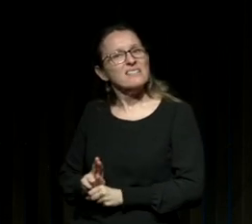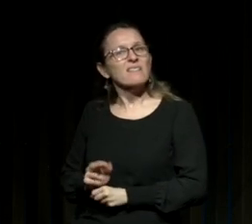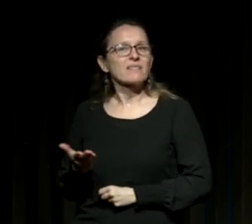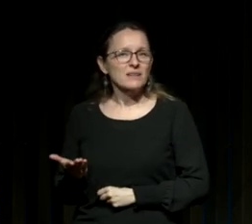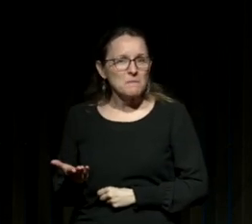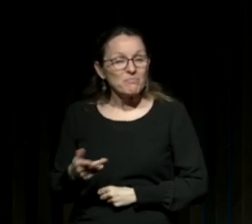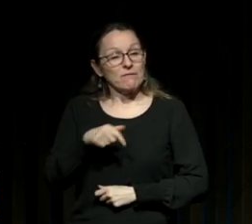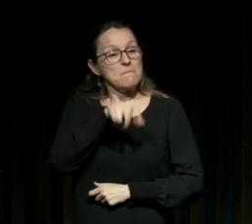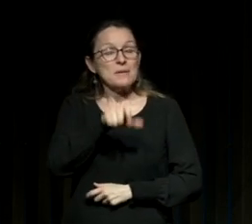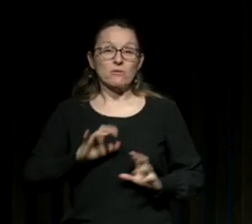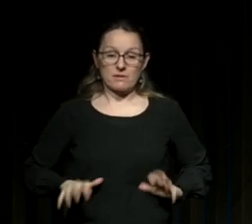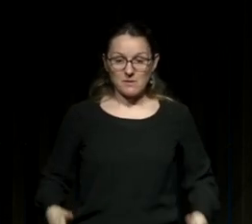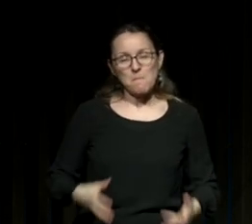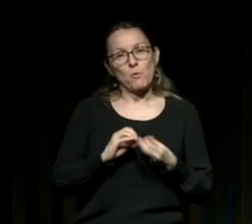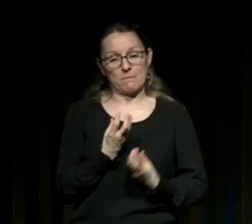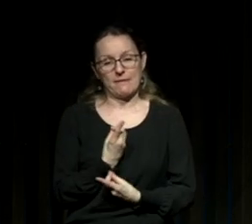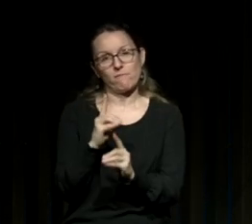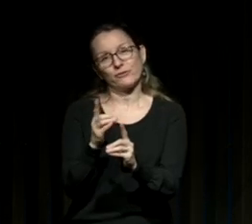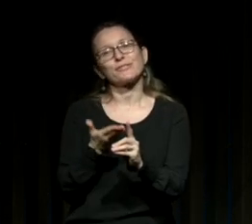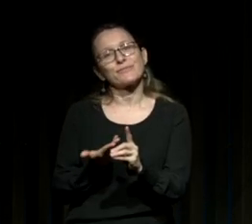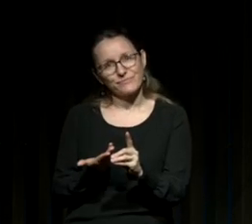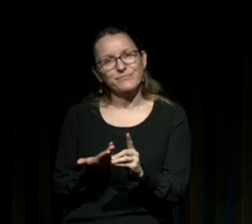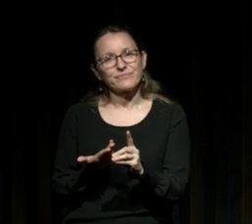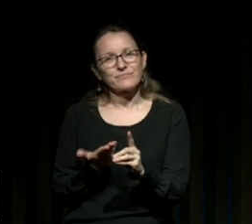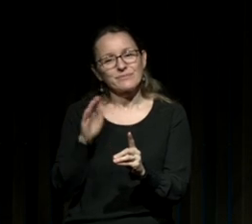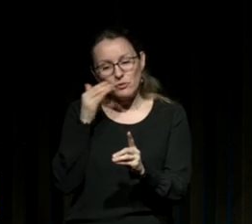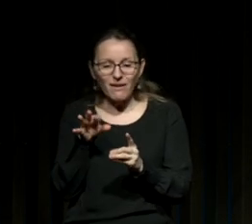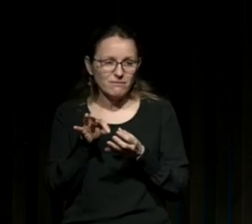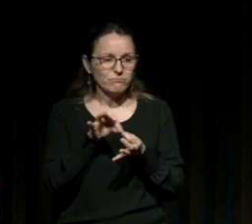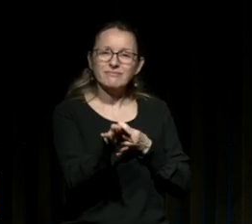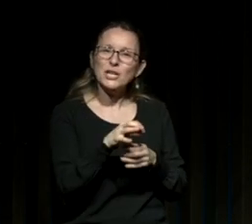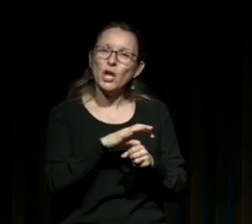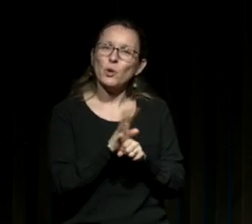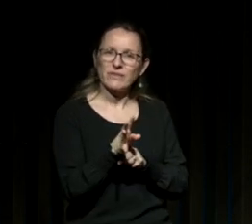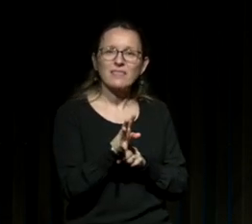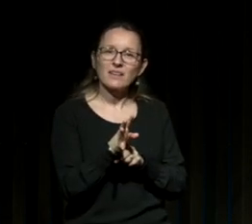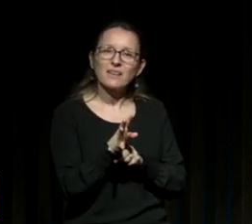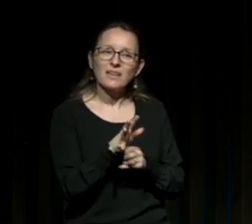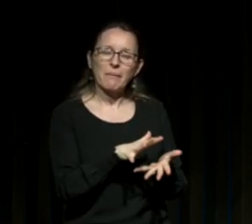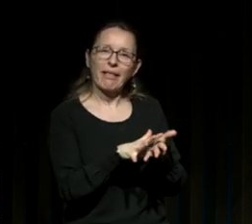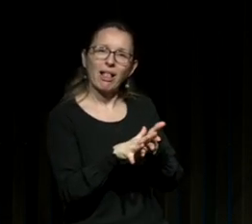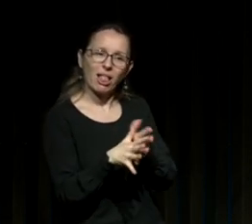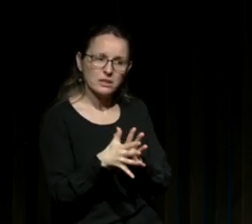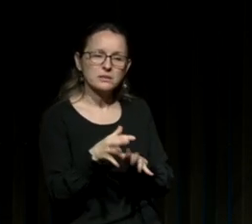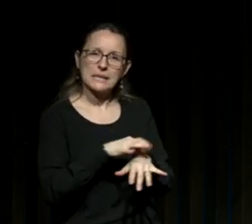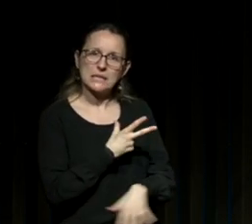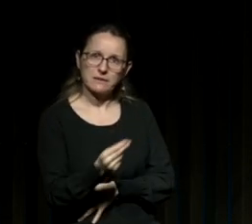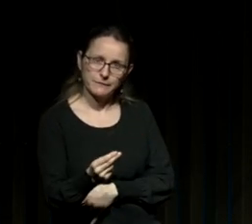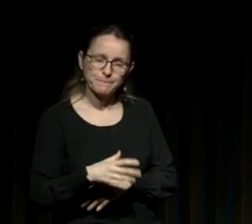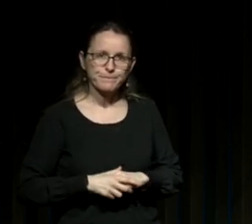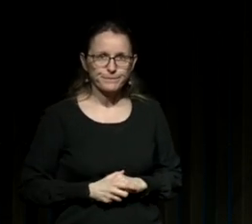des troubles de l'immunité qui pourrait aussi participer à ces formes graves de maladie kovy 19